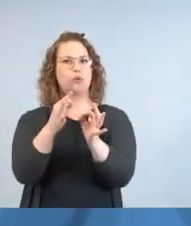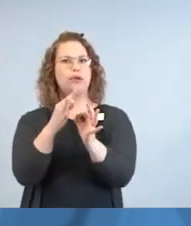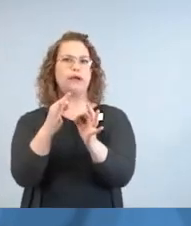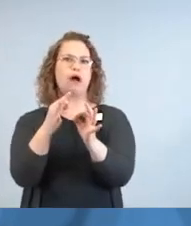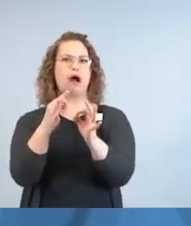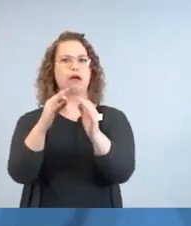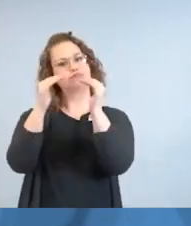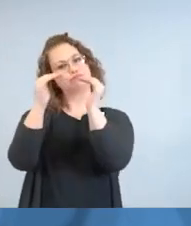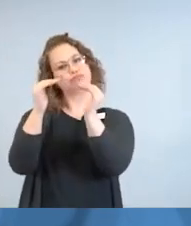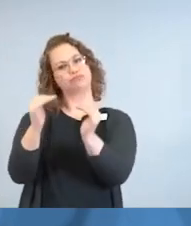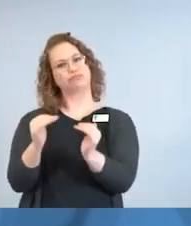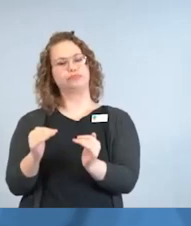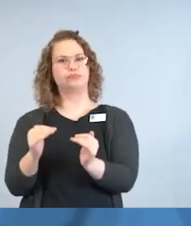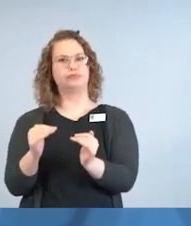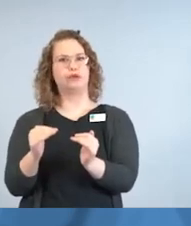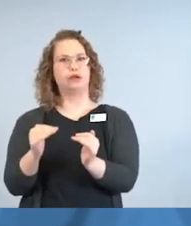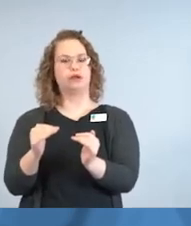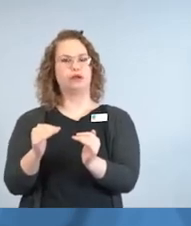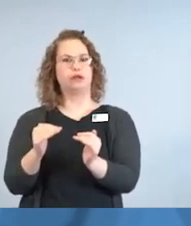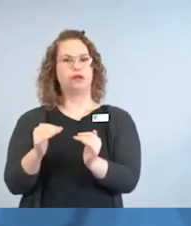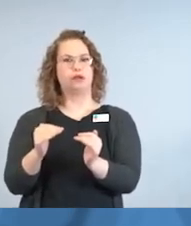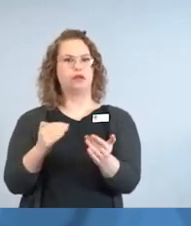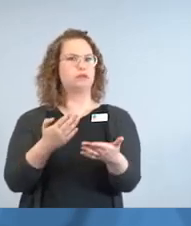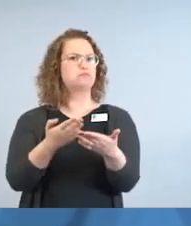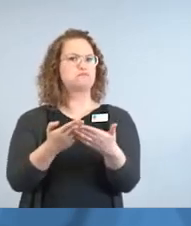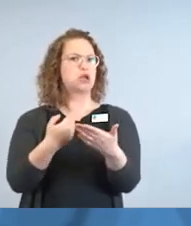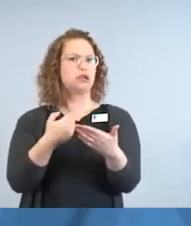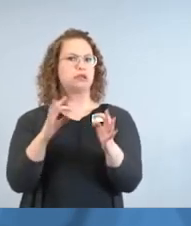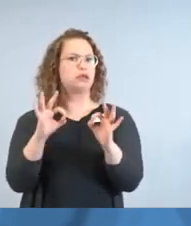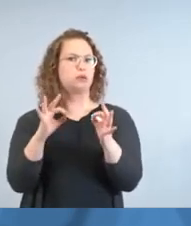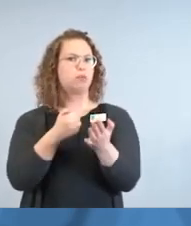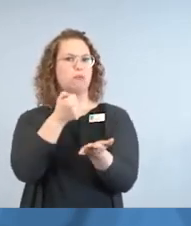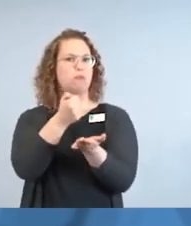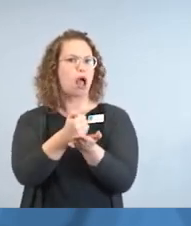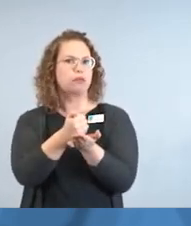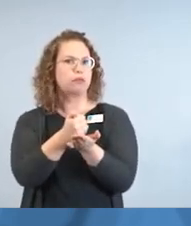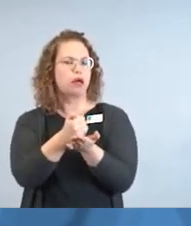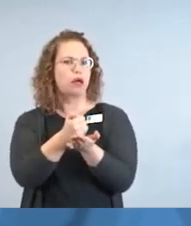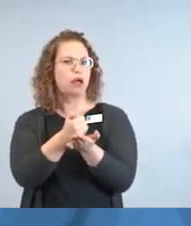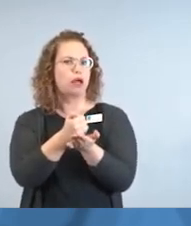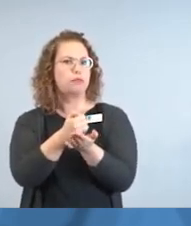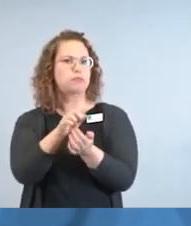Millä perusteella on päätetty, mitä rokotetta annetaan millekin ryhmälle?